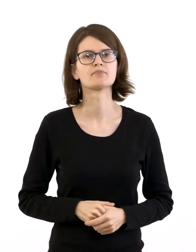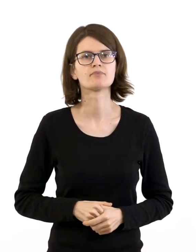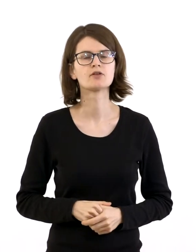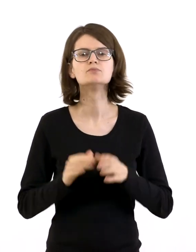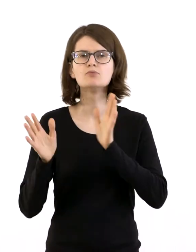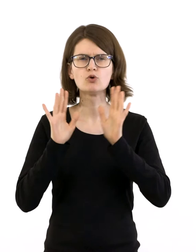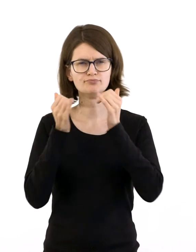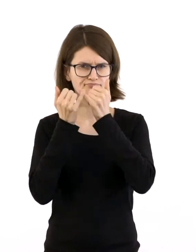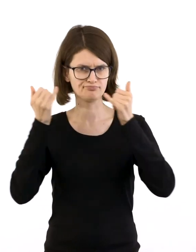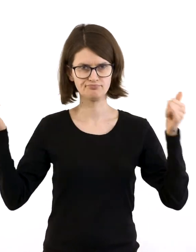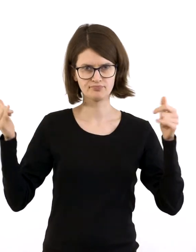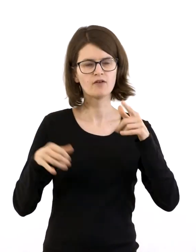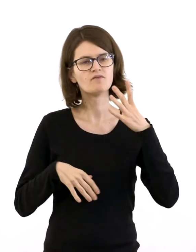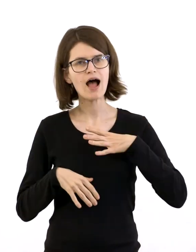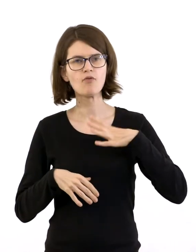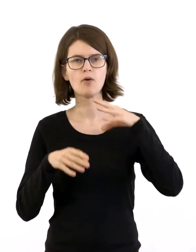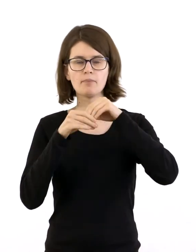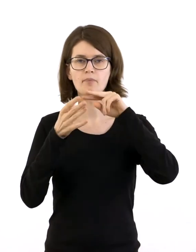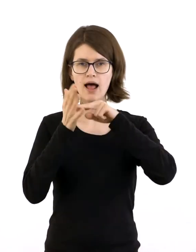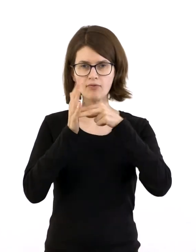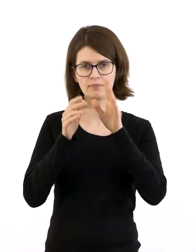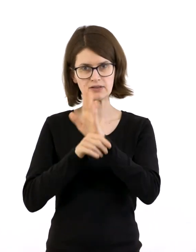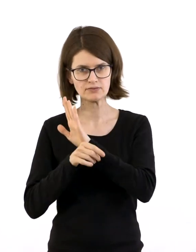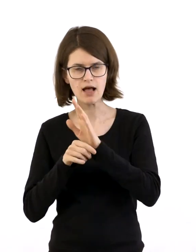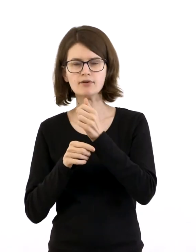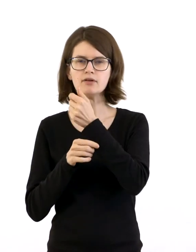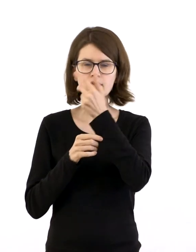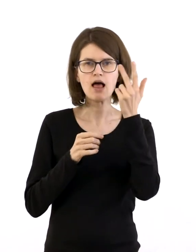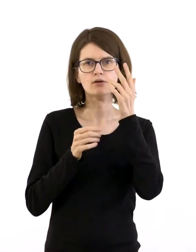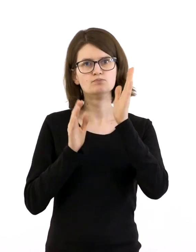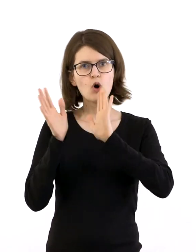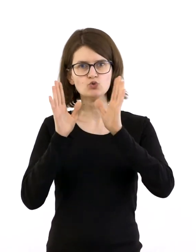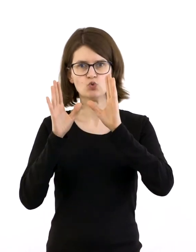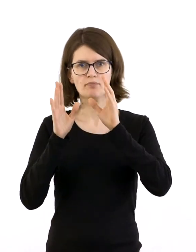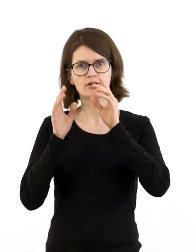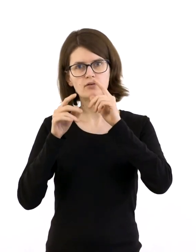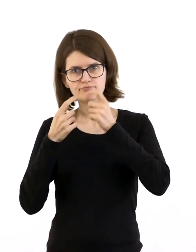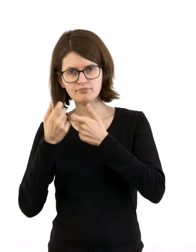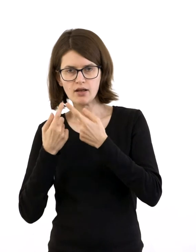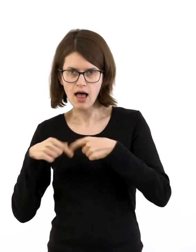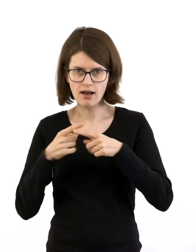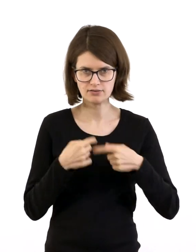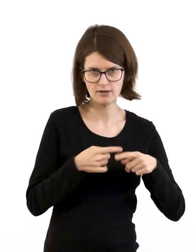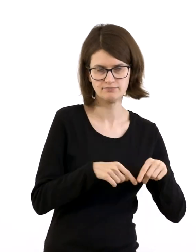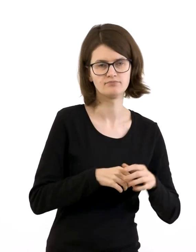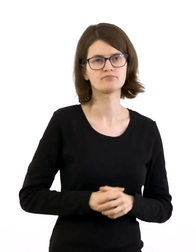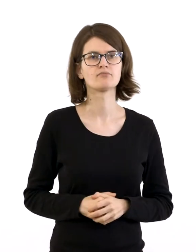Wariantowość – zalecane jest umieszczanie w biznesplanie kilku sposobów realizacji określonych w nim celów.